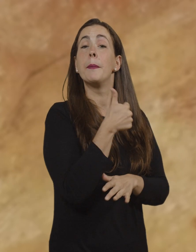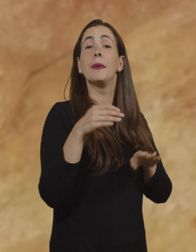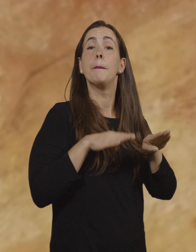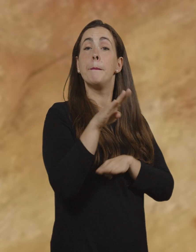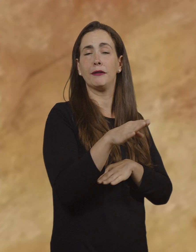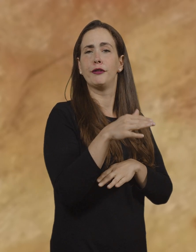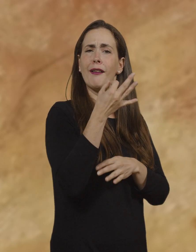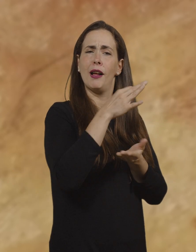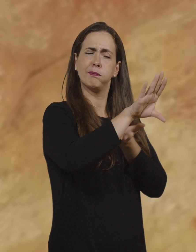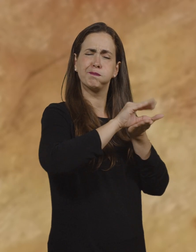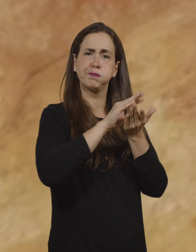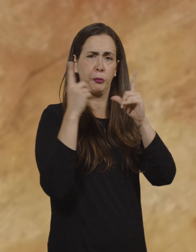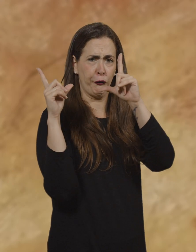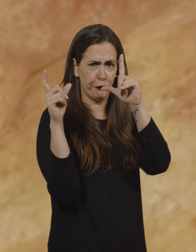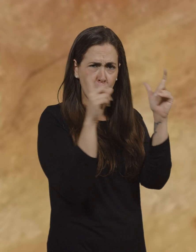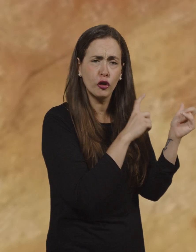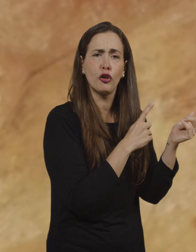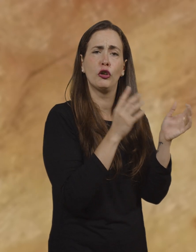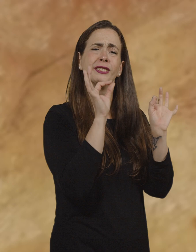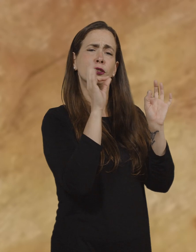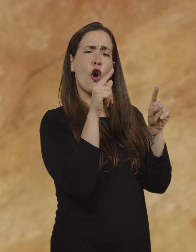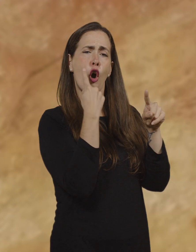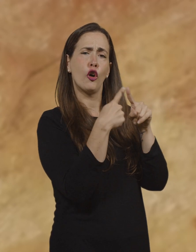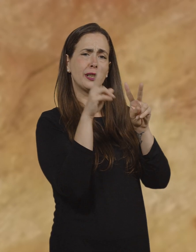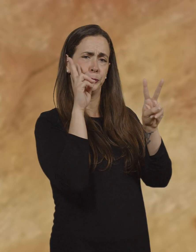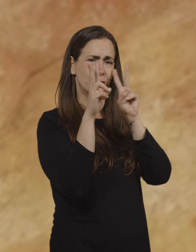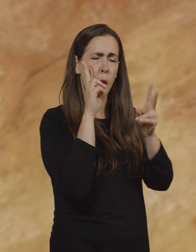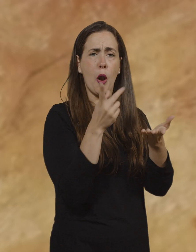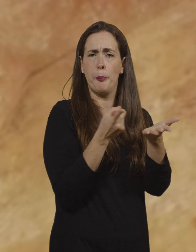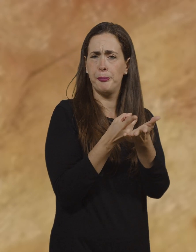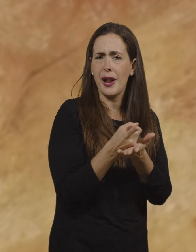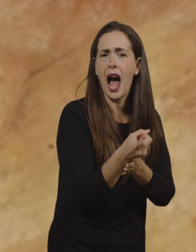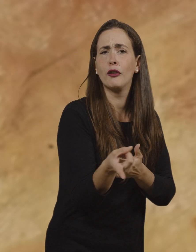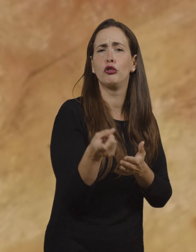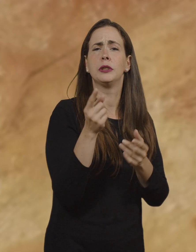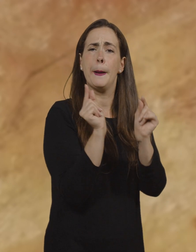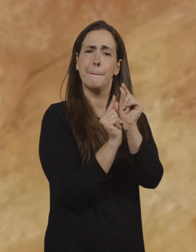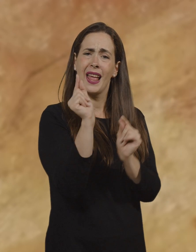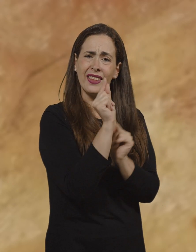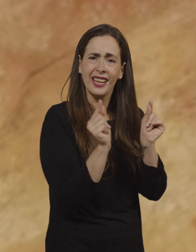El primer pas consistia en recollir documentació gràfica, plànols i prendre mides